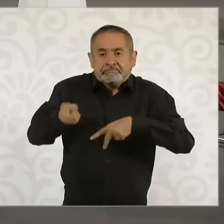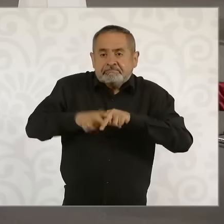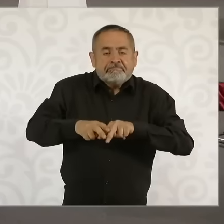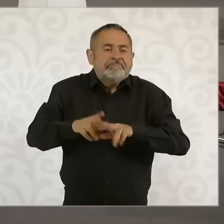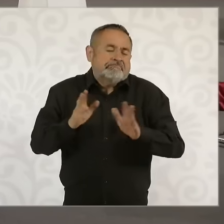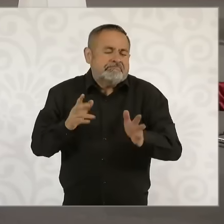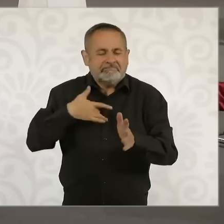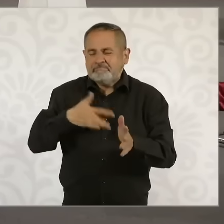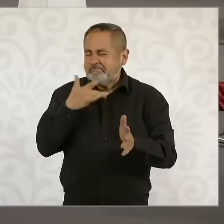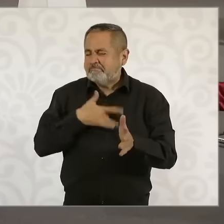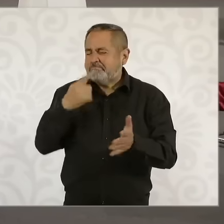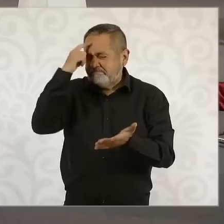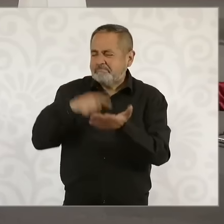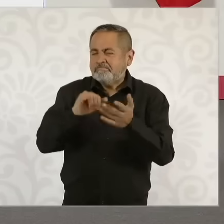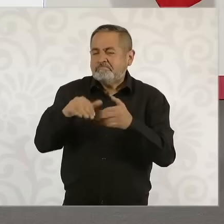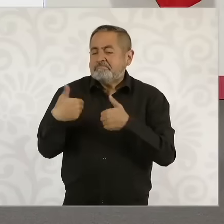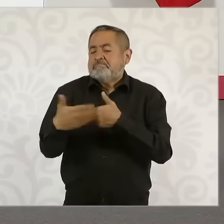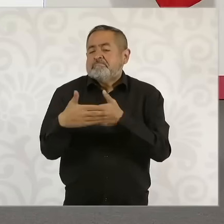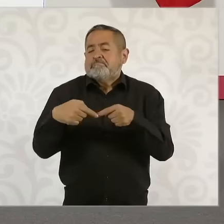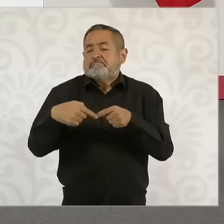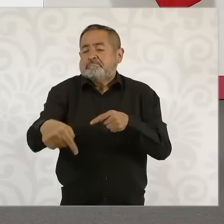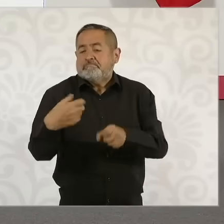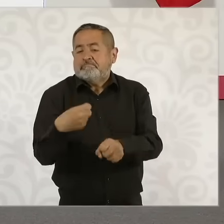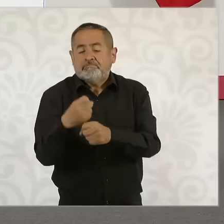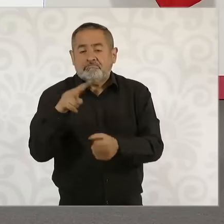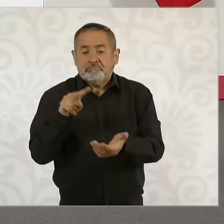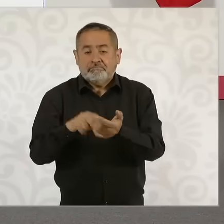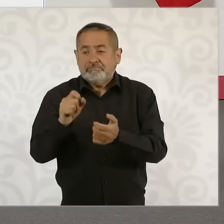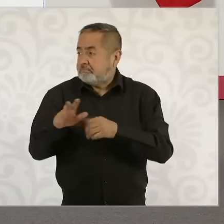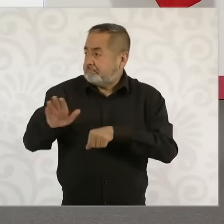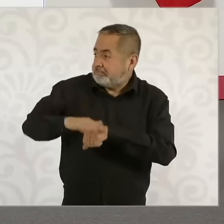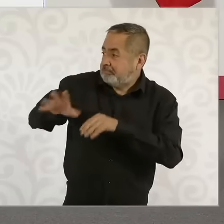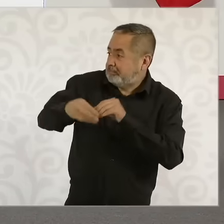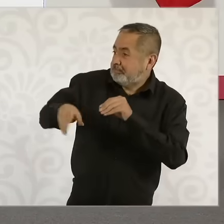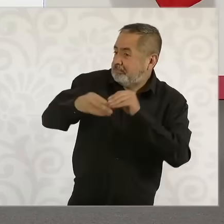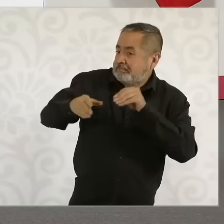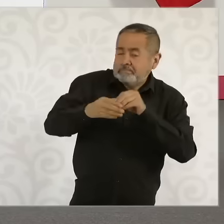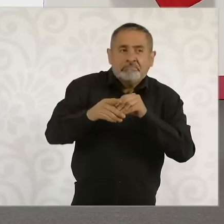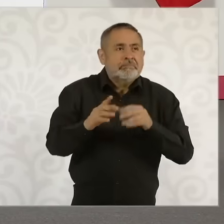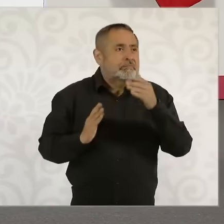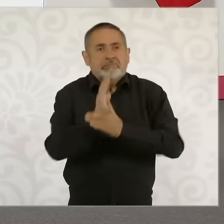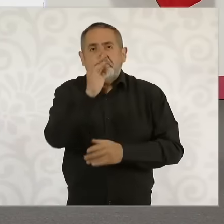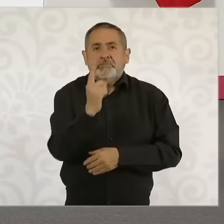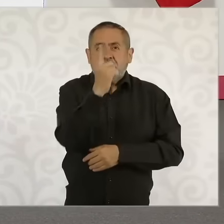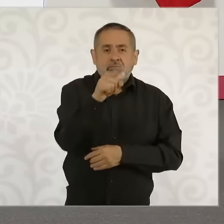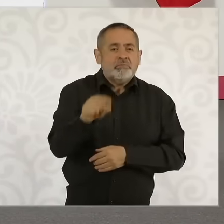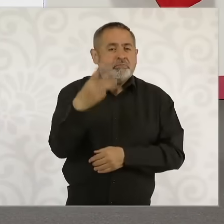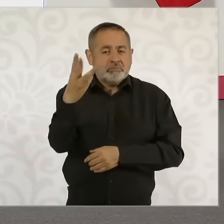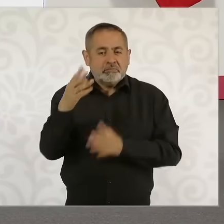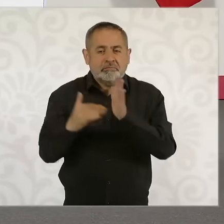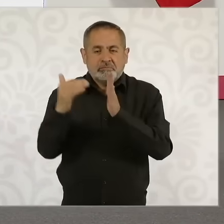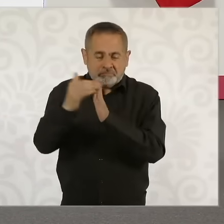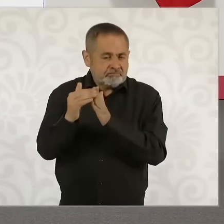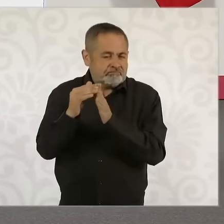que este en al término 2025 se transportes más de 1.3 millones de pasajeros, destacando que se han